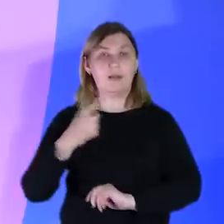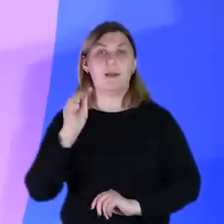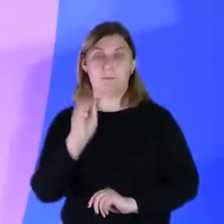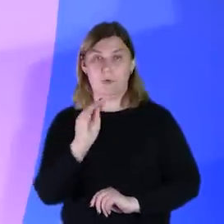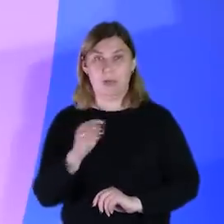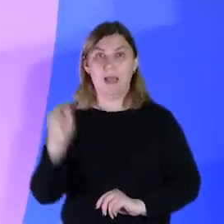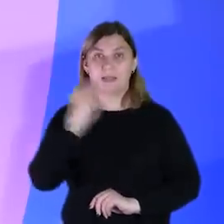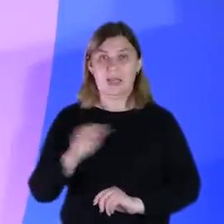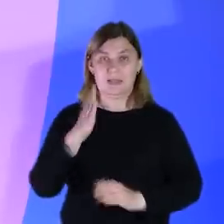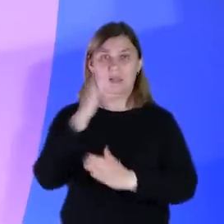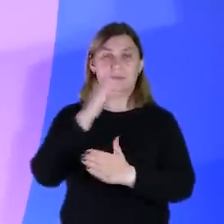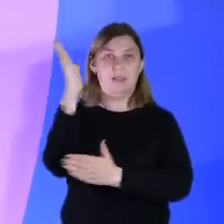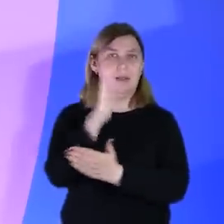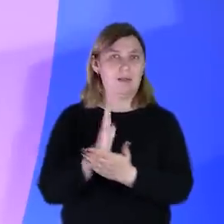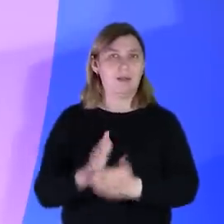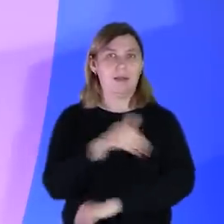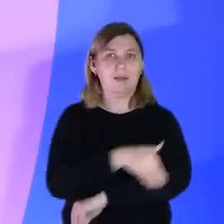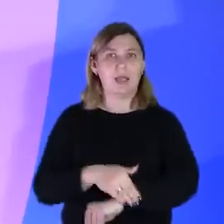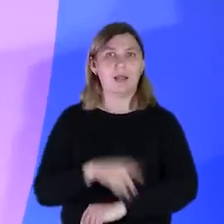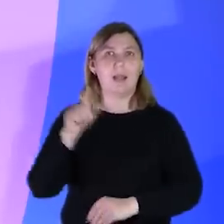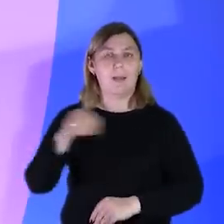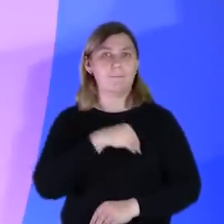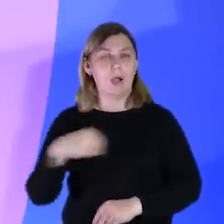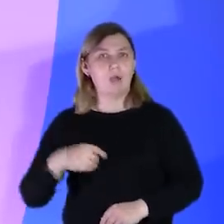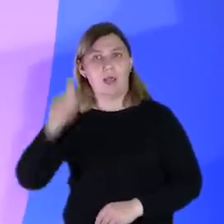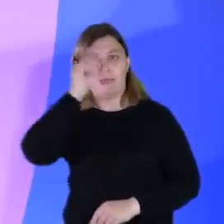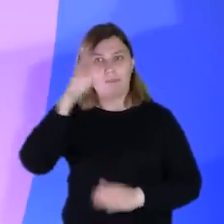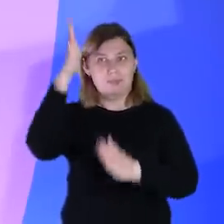my nadal mamy linię graniczną wytyczoną pomiędzy państwem polskim i państwem niemieckim,